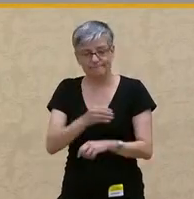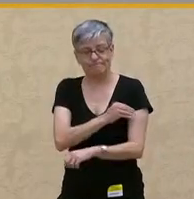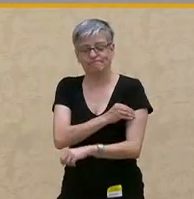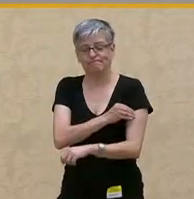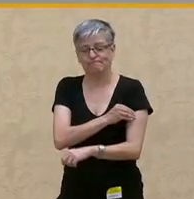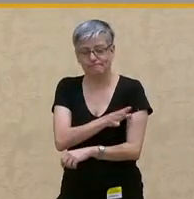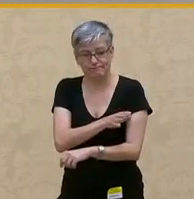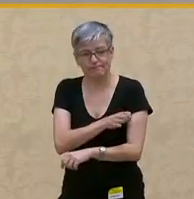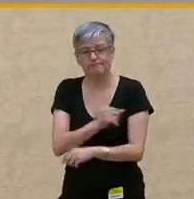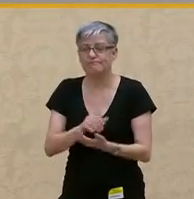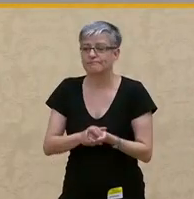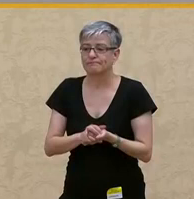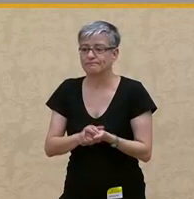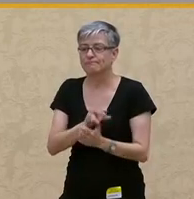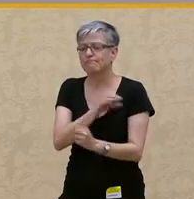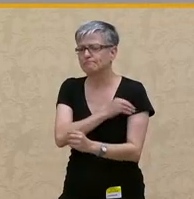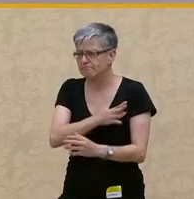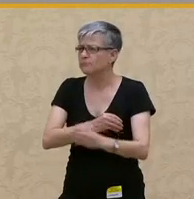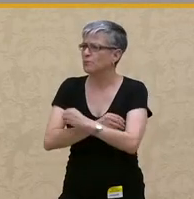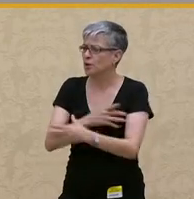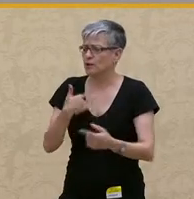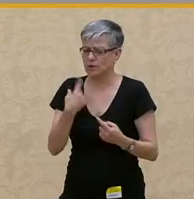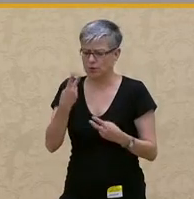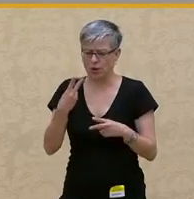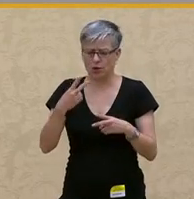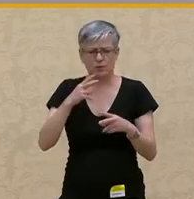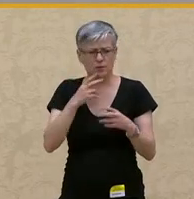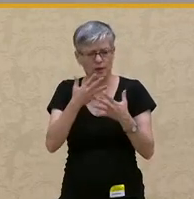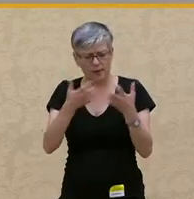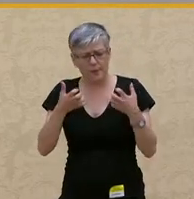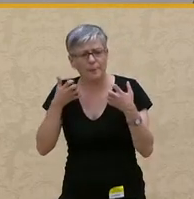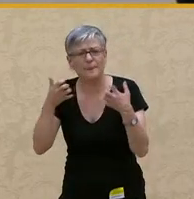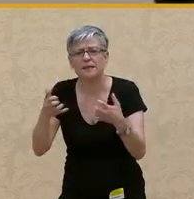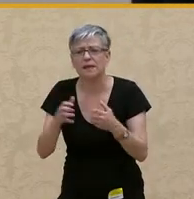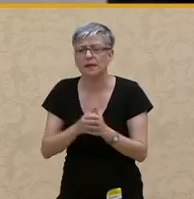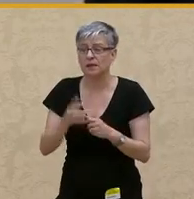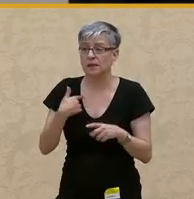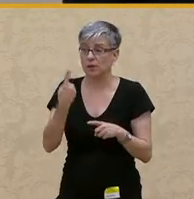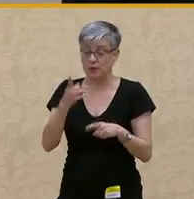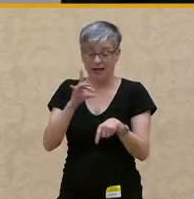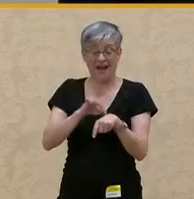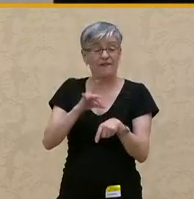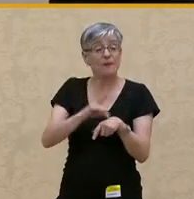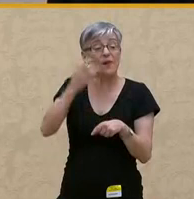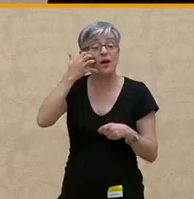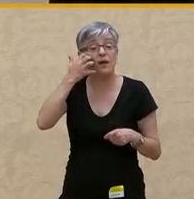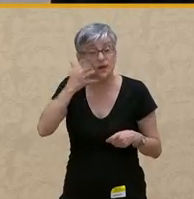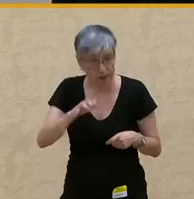creo. Dos cosas que sí quisiera explicar. Una, enfermedades raras. Hay 60 enfermedades